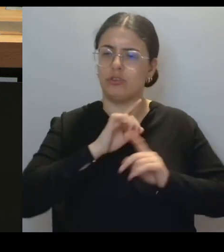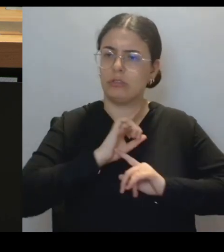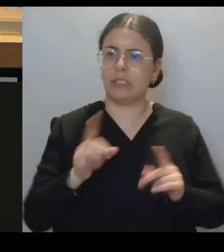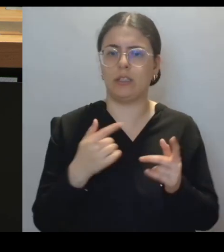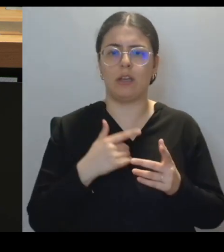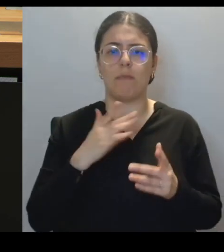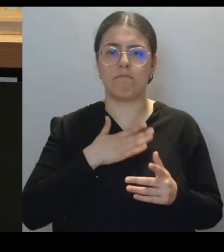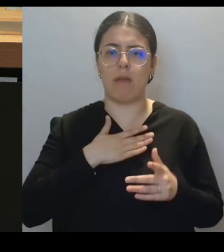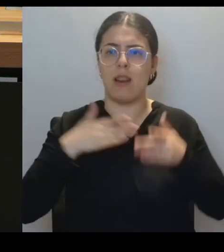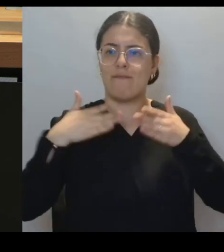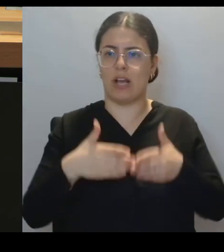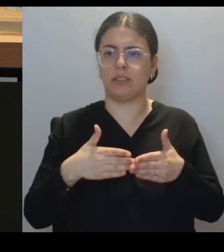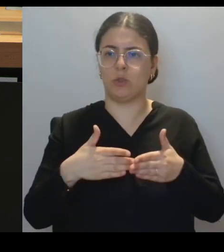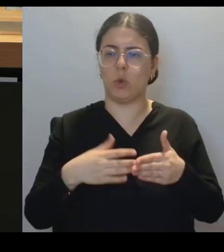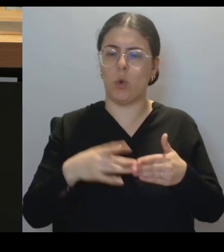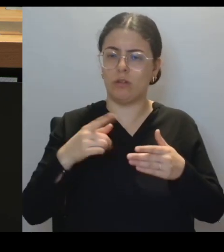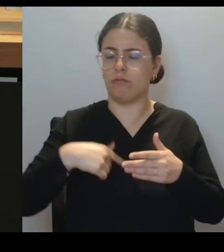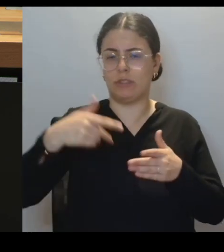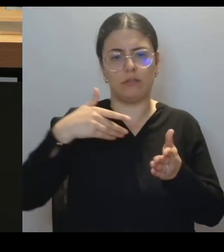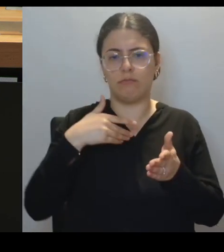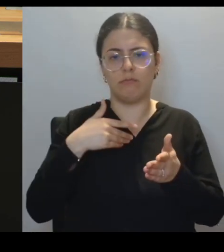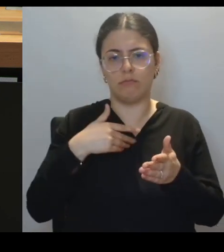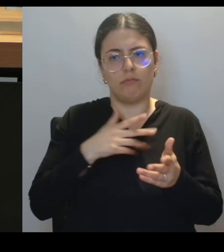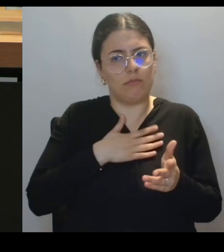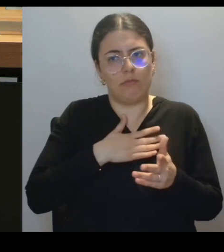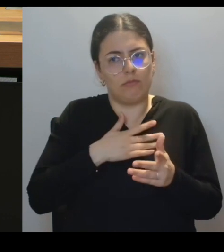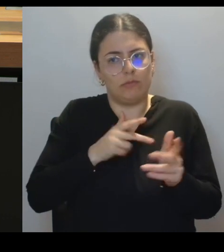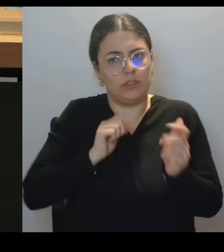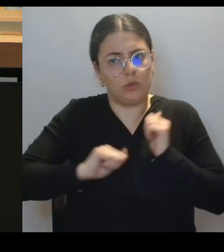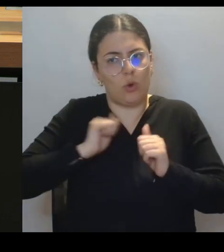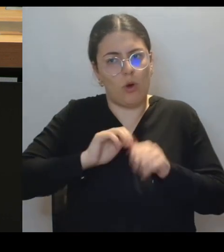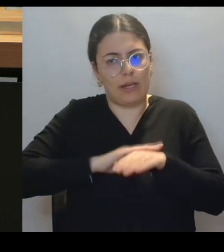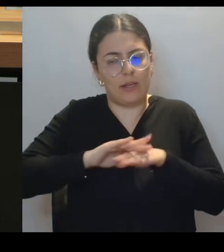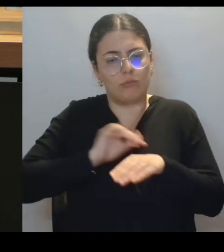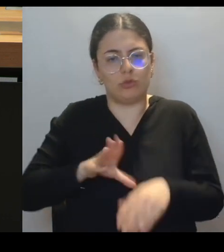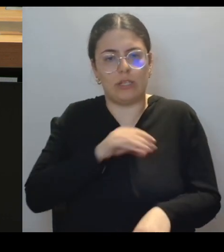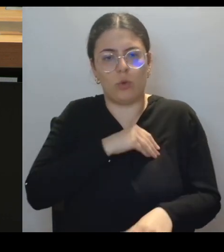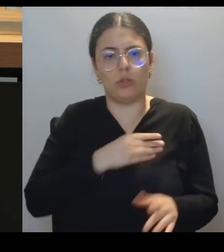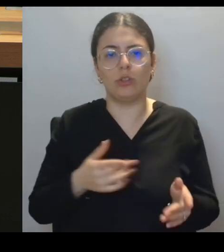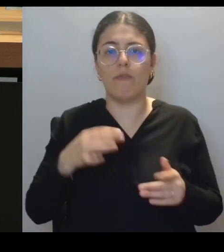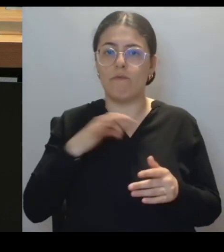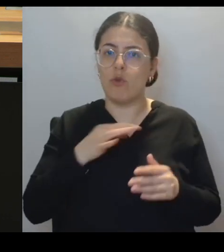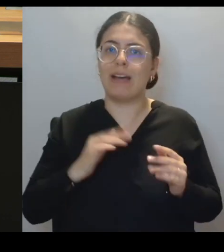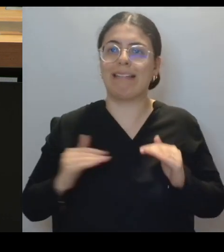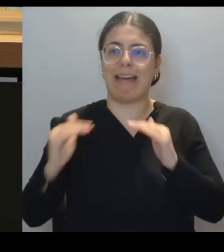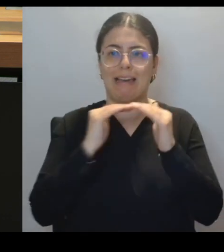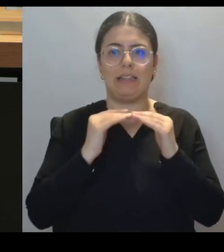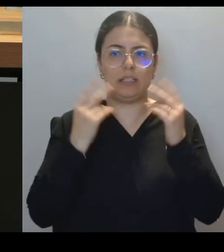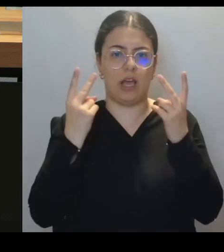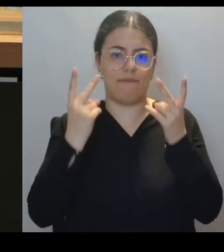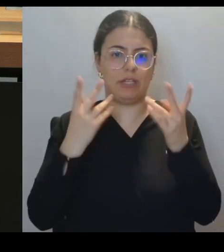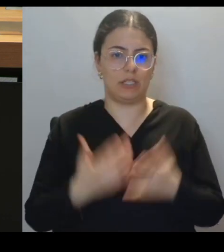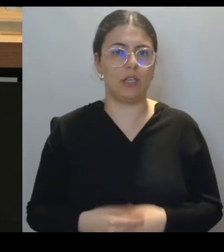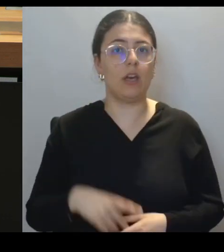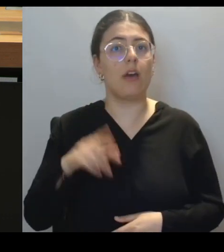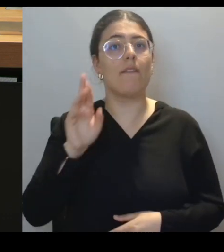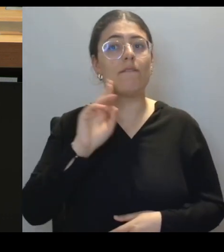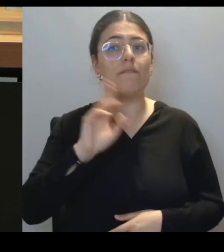Für uns gilt Gerechtigkeit und das Motto Wer am lautesten und nicht das Motto wer am lautesten jammert und sich selbst als besonders hilflos